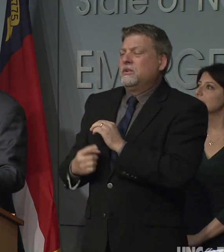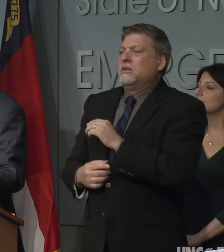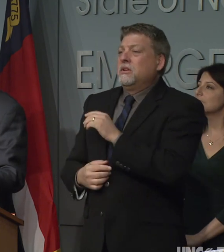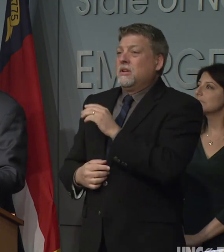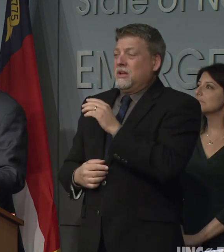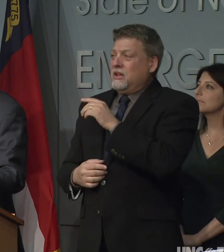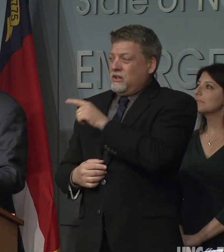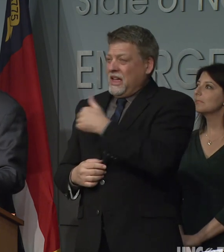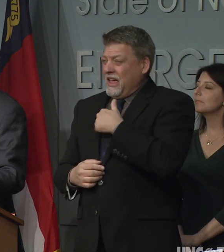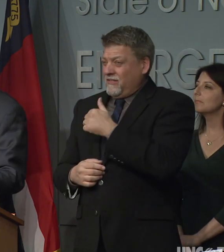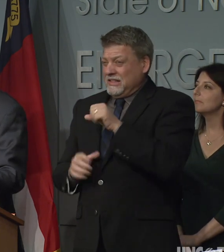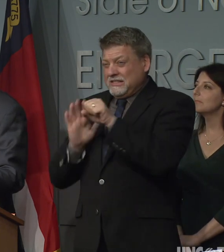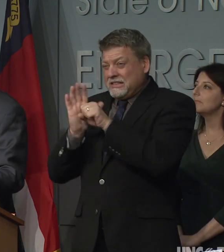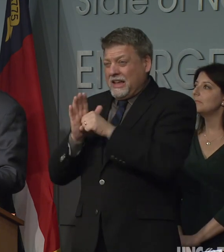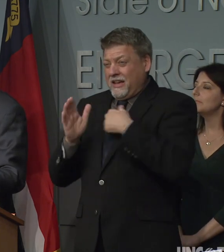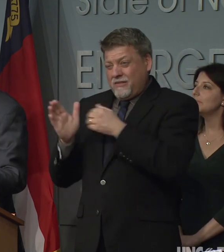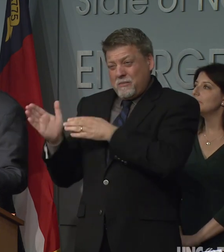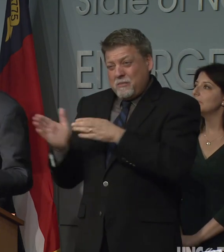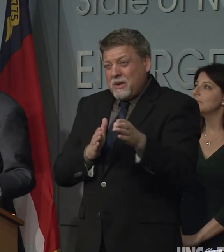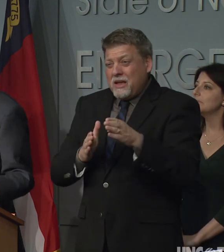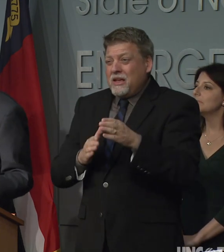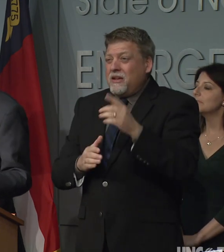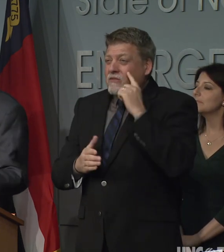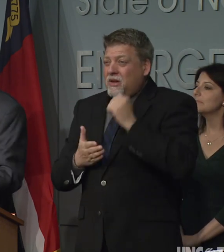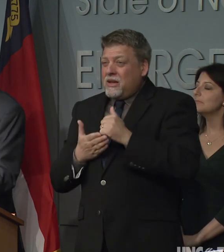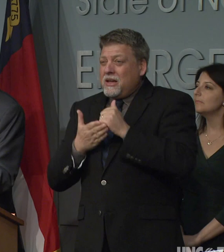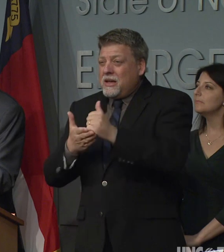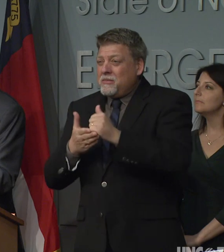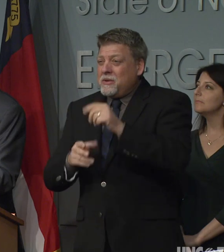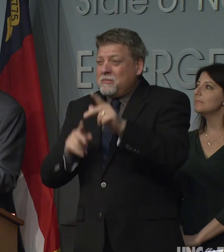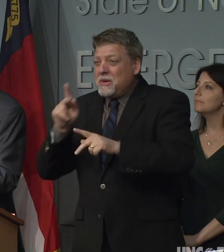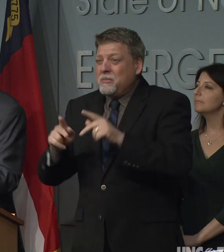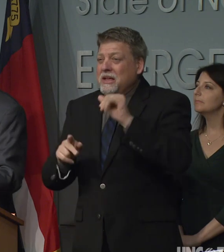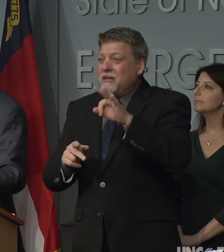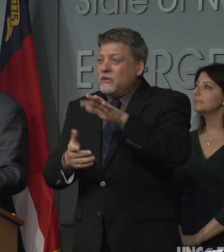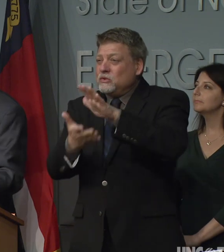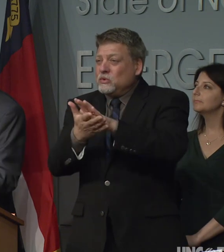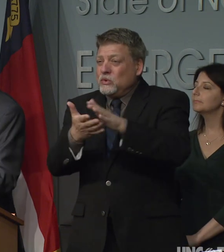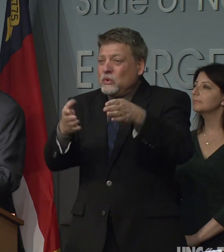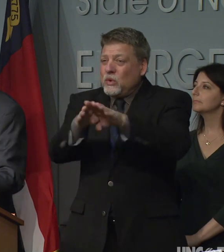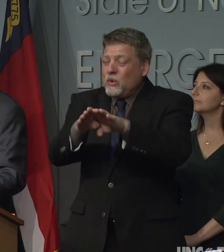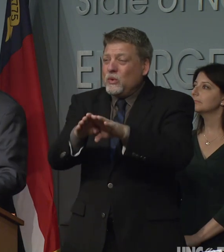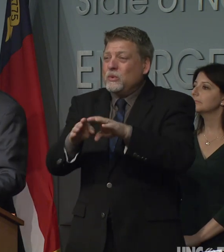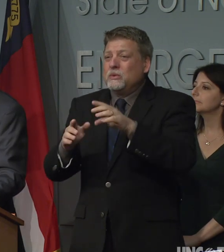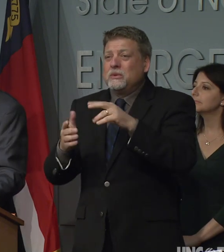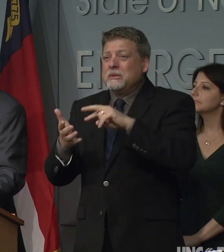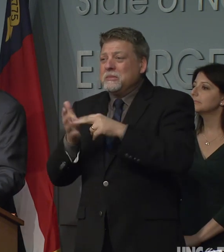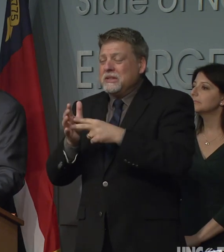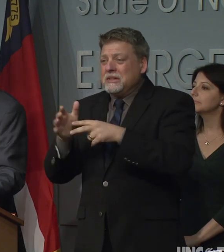esfuerzos para ayudar a gente que van a necesitar ayuda si exquisito Manas vamos a cerrar escuelas y organizar